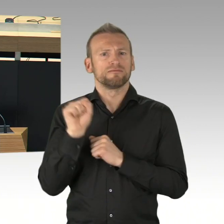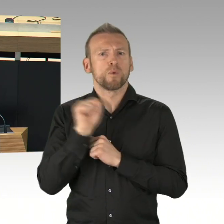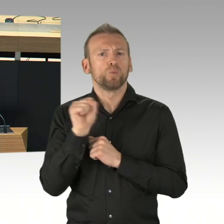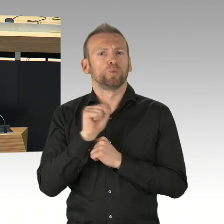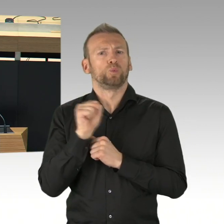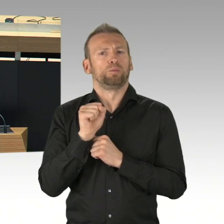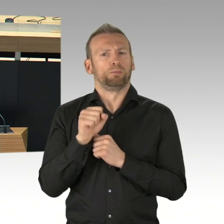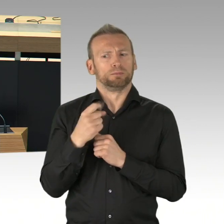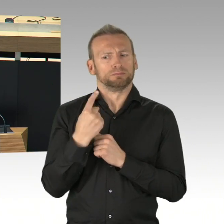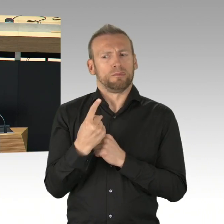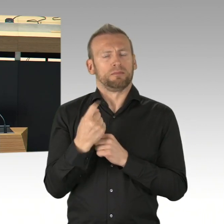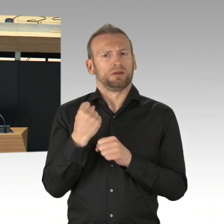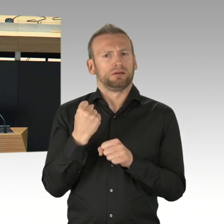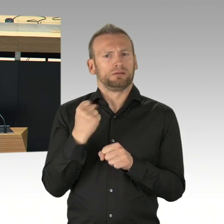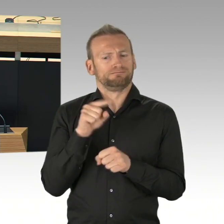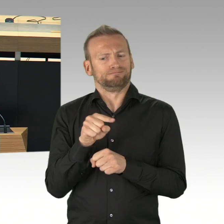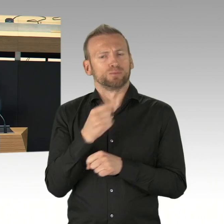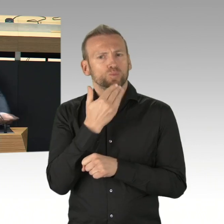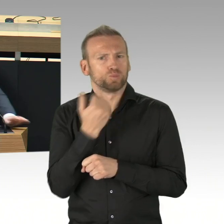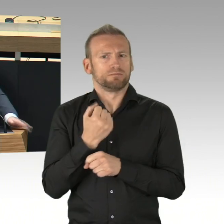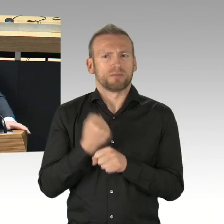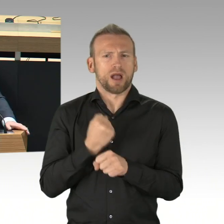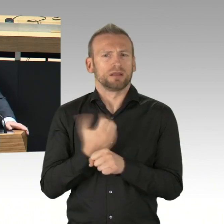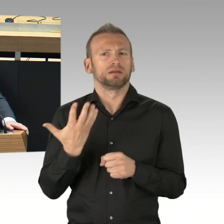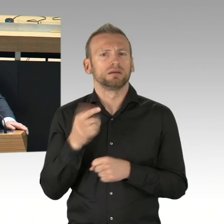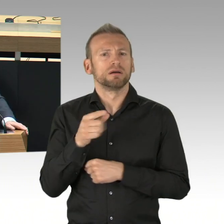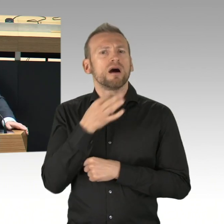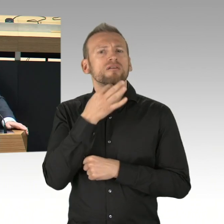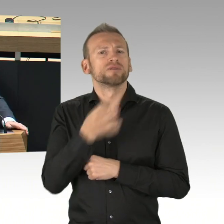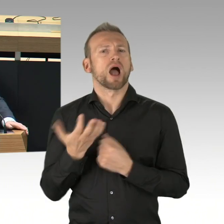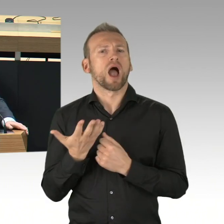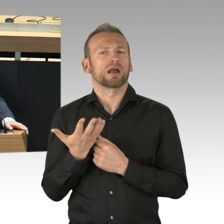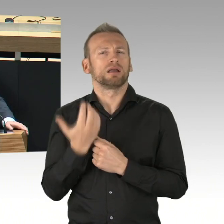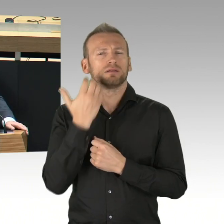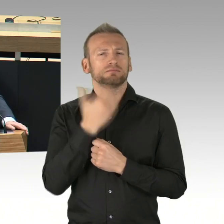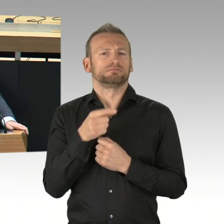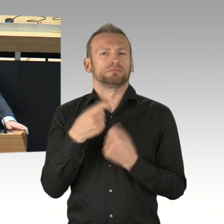(Beifall)